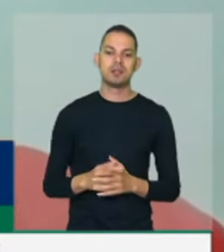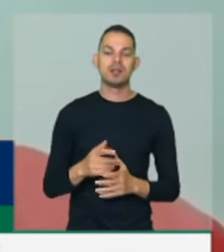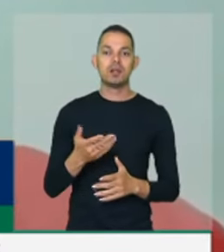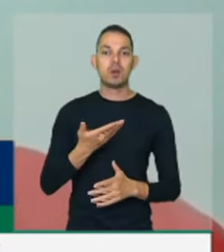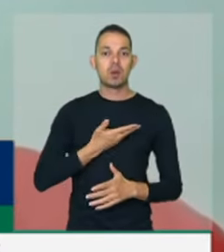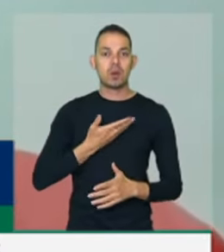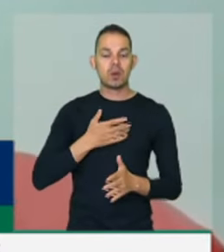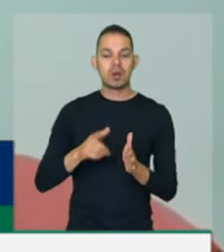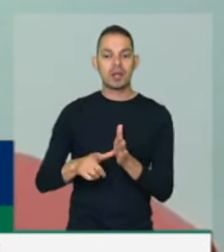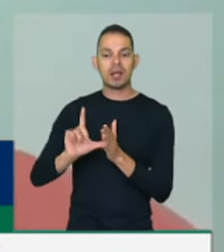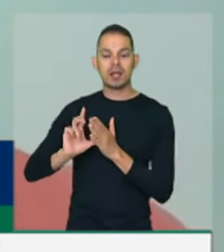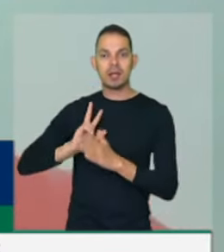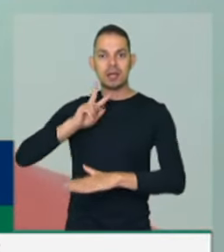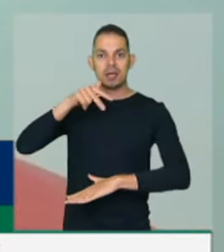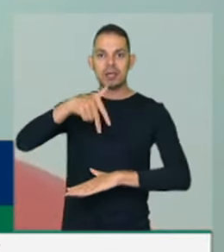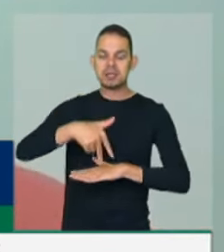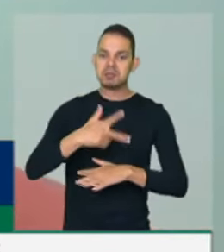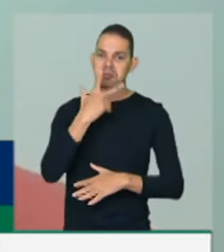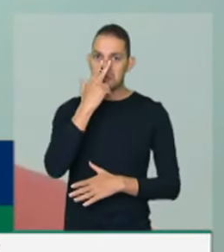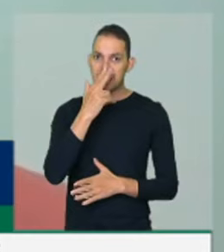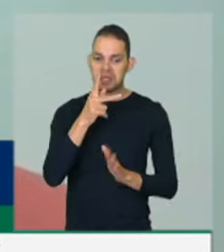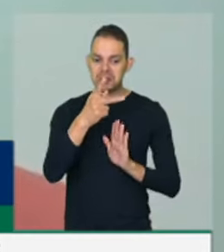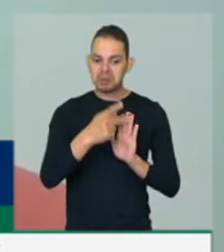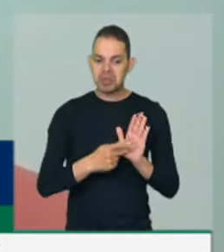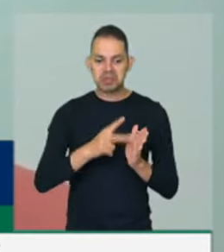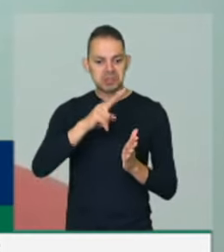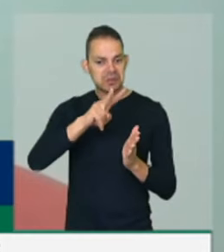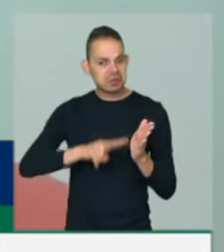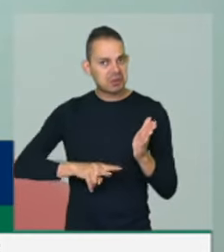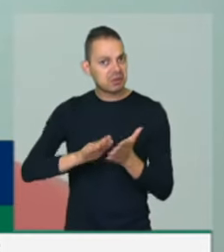FALA DELA, ELA NÃO LEU NEM O PROJETO QUE ESTÁ EM VOTAÇÃO E NEM O DESTAQUE QUE ESTÁ EM DISCUSSÃO, NÓS NÃO PODEMOS